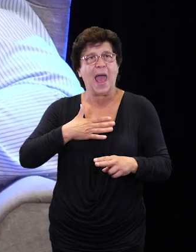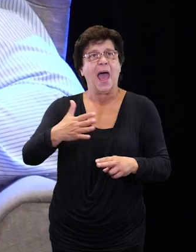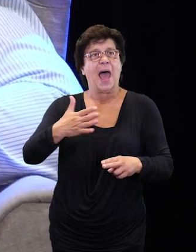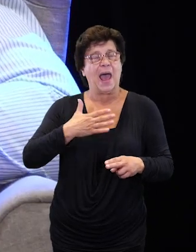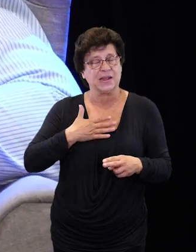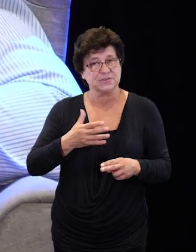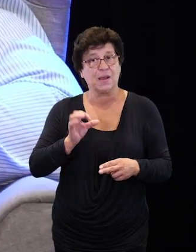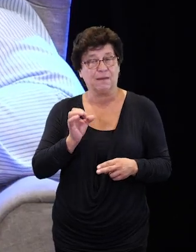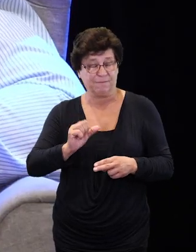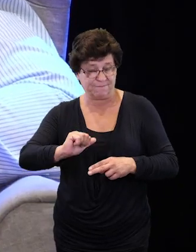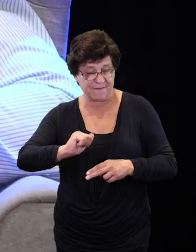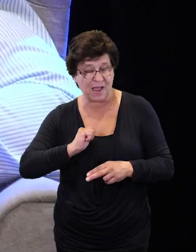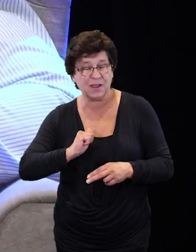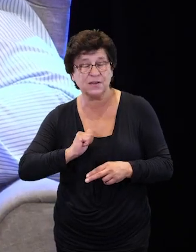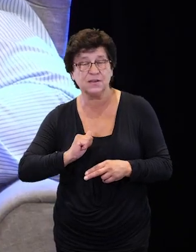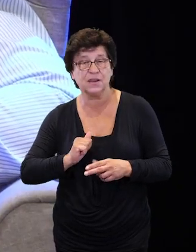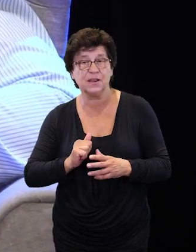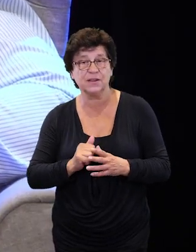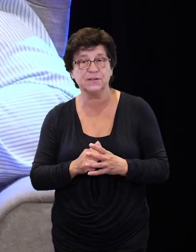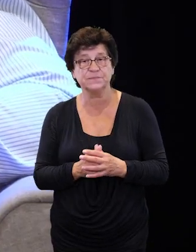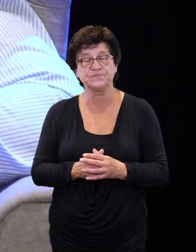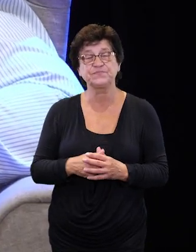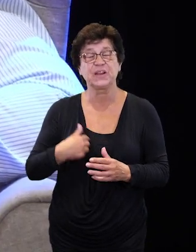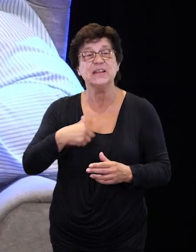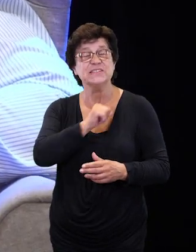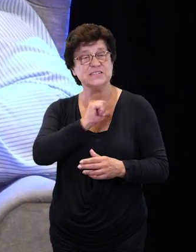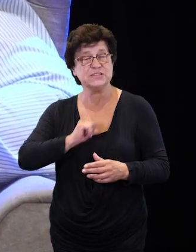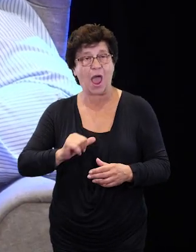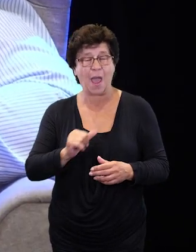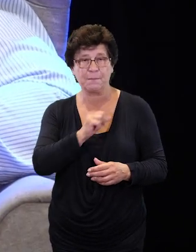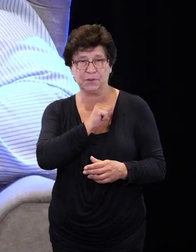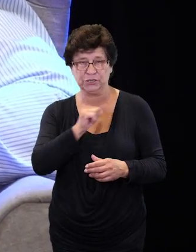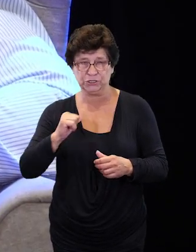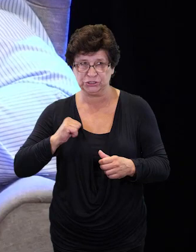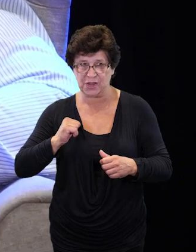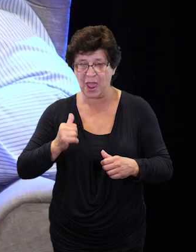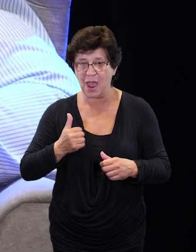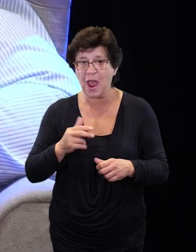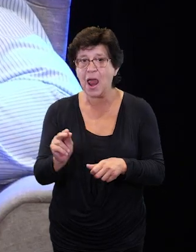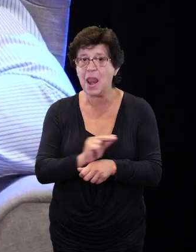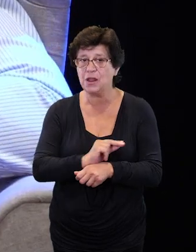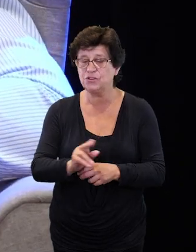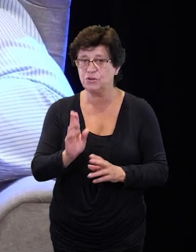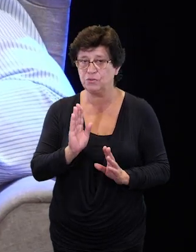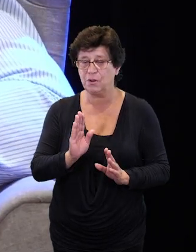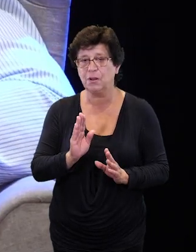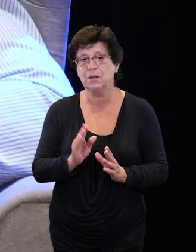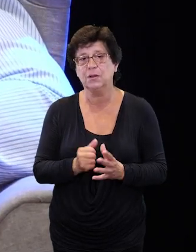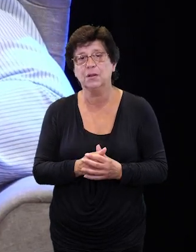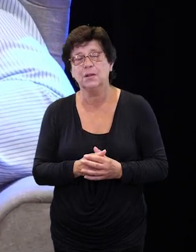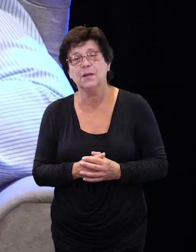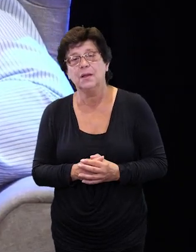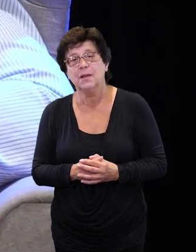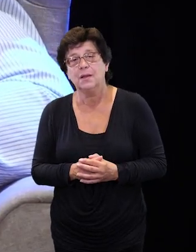Fajnie by było oczywiście, jakby ta alternatywna metoda była udowodniona naukowo przez jakieś oczywiście niezależne gremium,